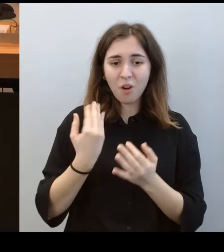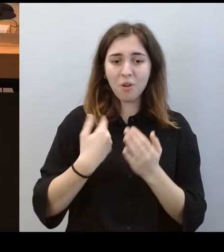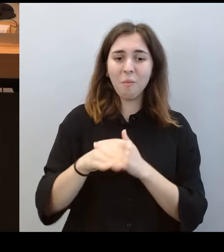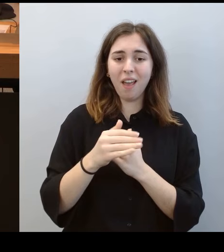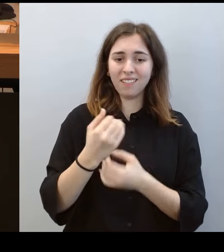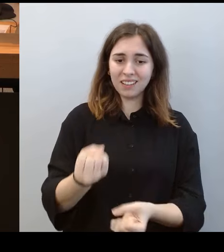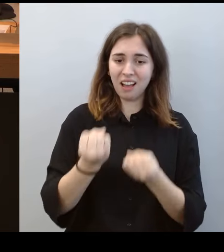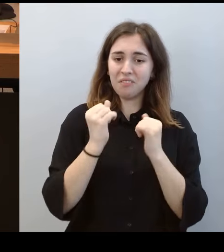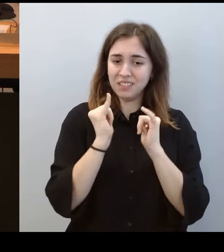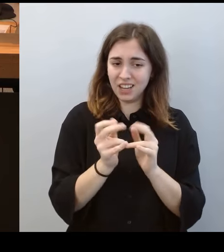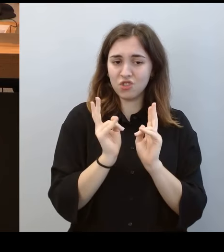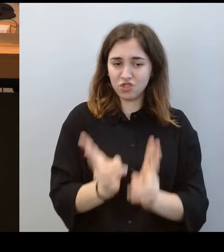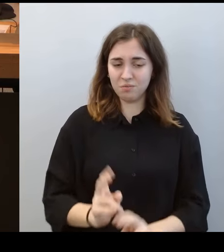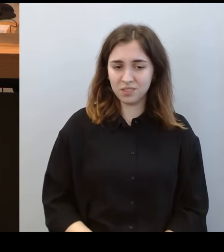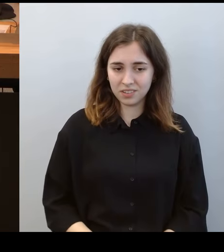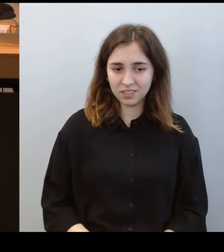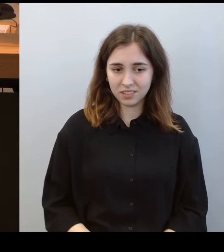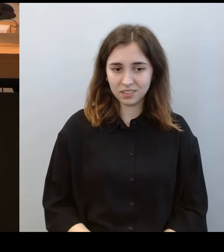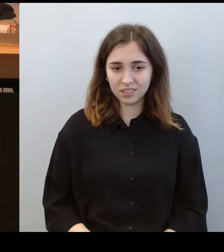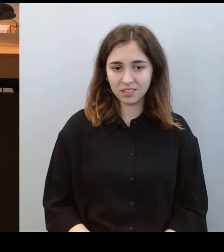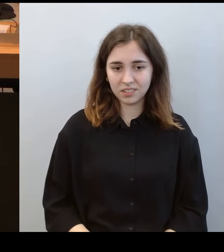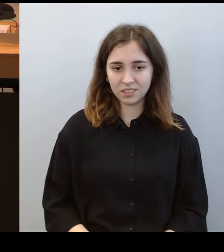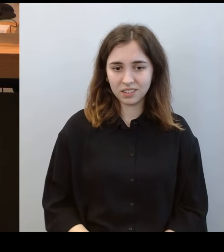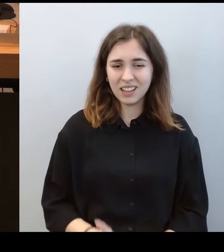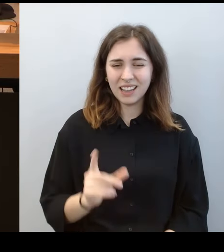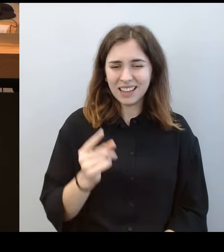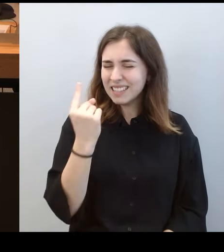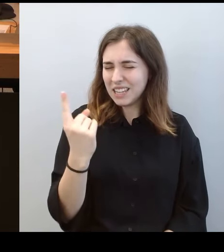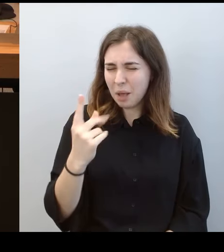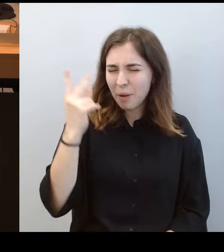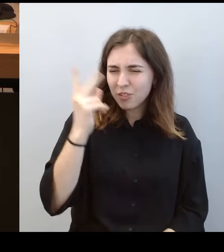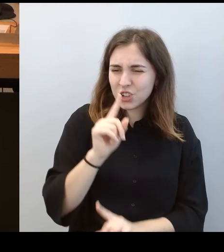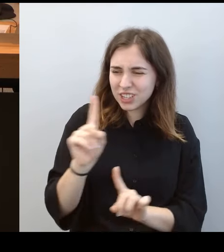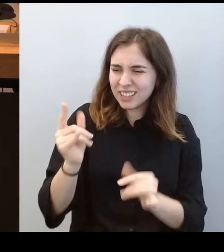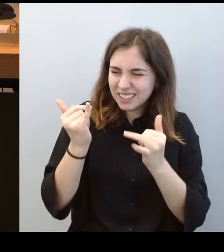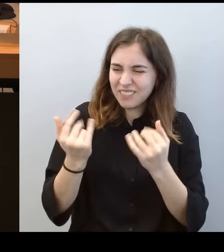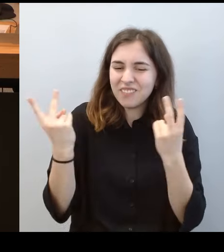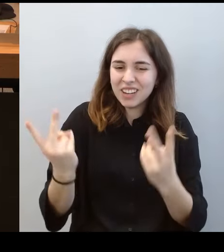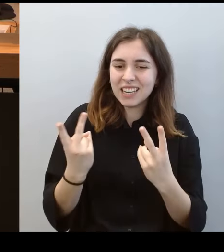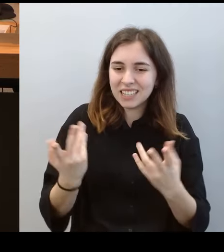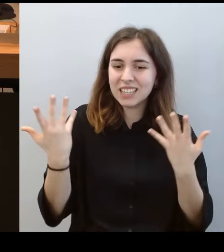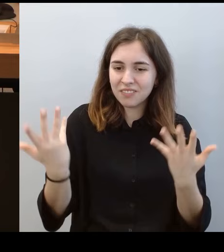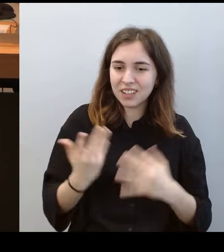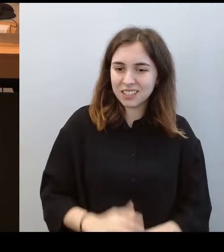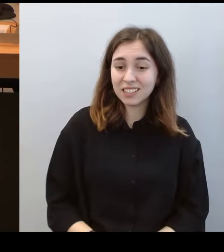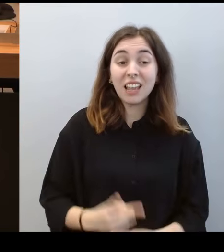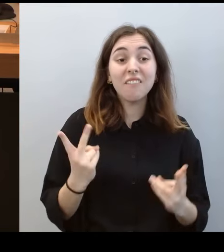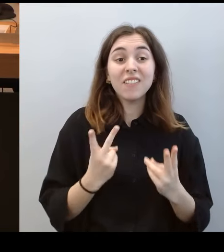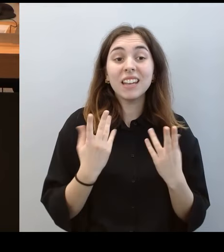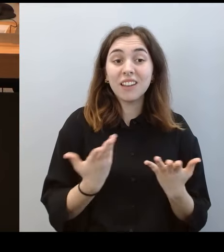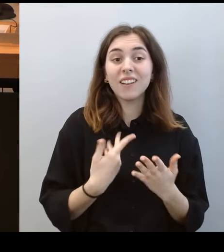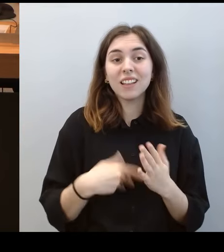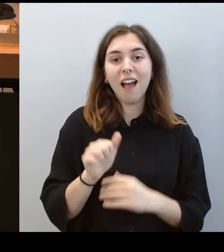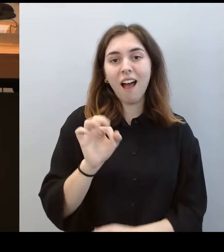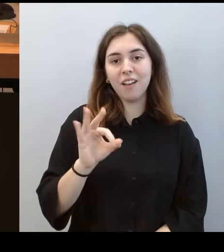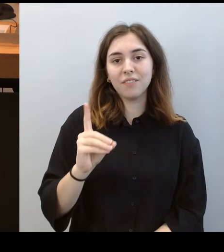haben nicht kapiert, worauf es ankommt, weil es kommt darauf an, gegen die AfD den Rücken gerade zu machen, aufzustehen, zu widersprechen